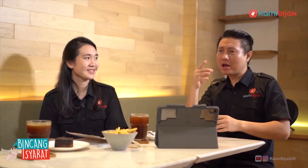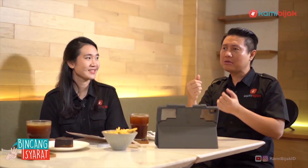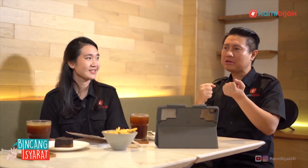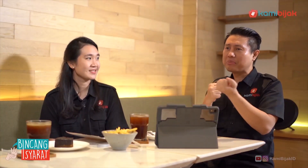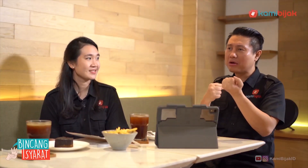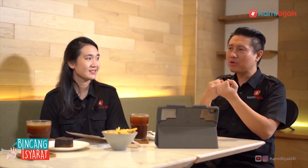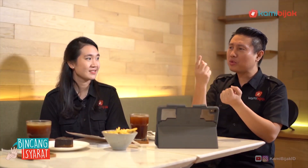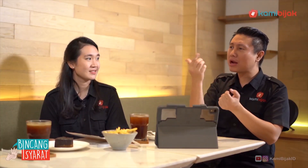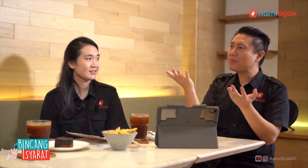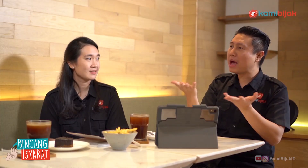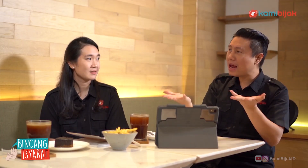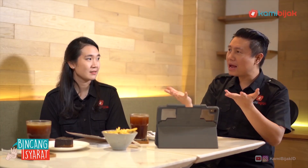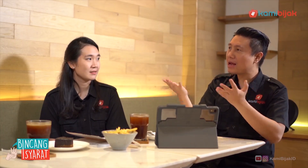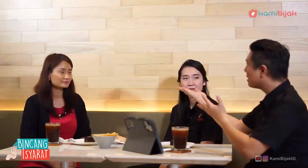Saya ingin tahu sponsor keuangan dari mana?